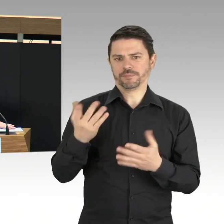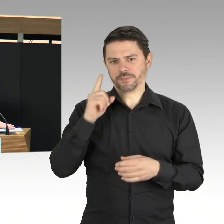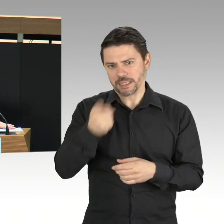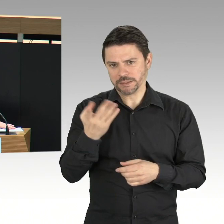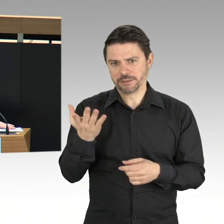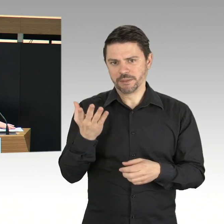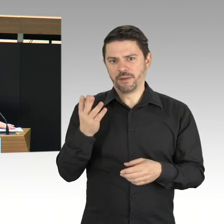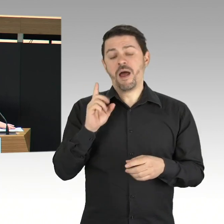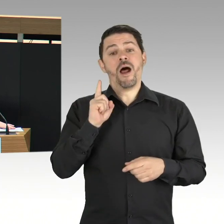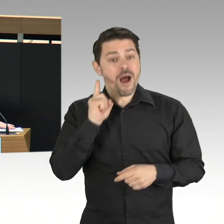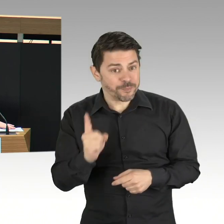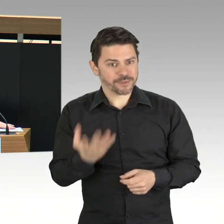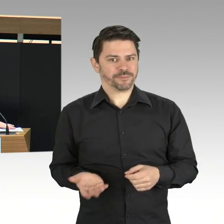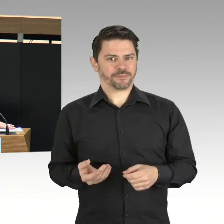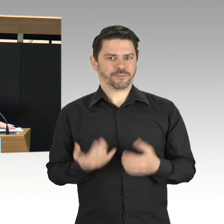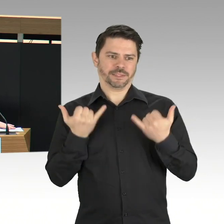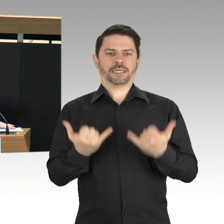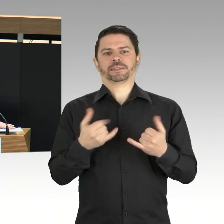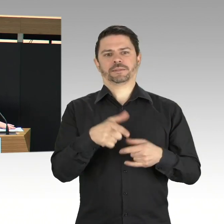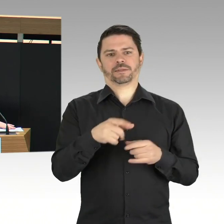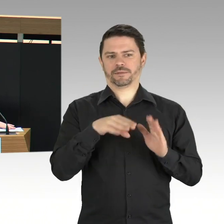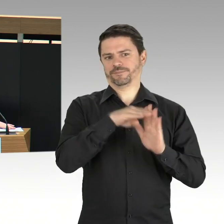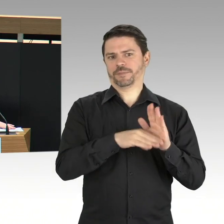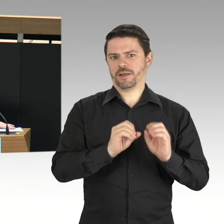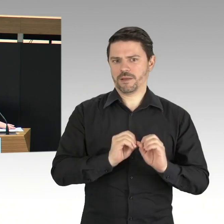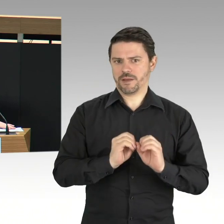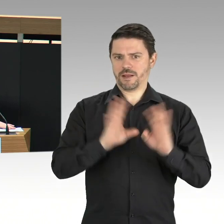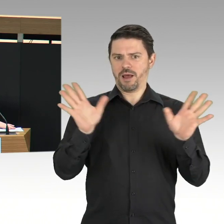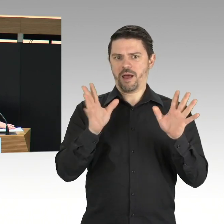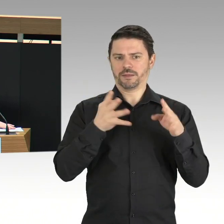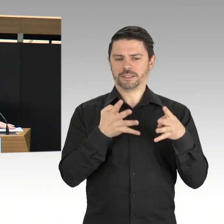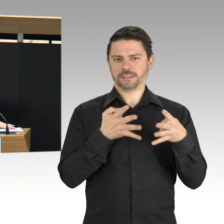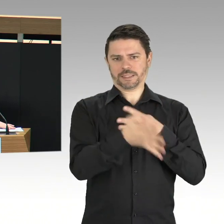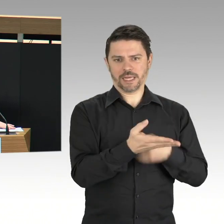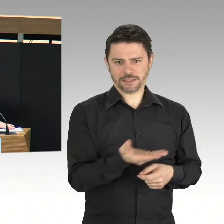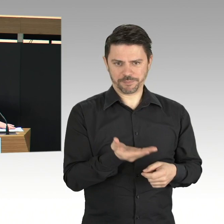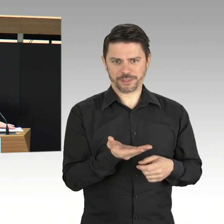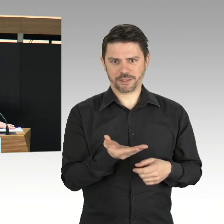wären die Mieterinnen und Mieter zu keiner Phase des Mietendeckels um eine Klage herumgekommen.